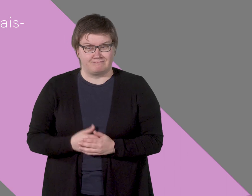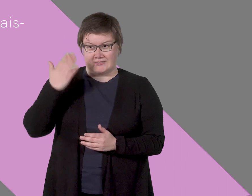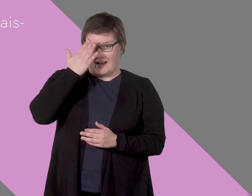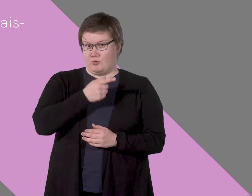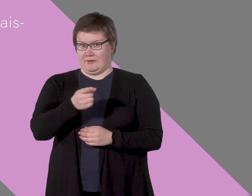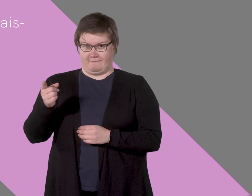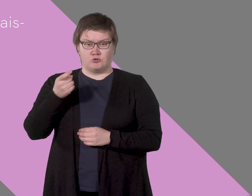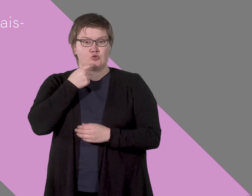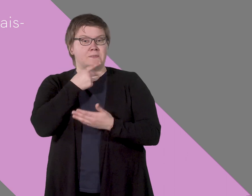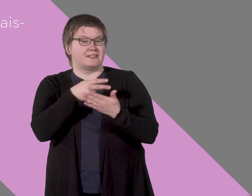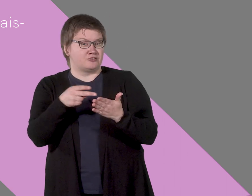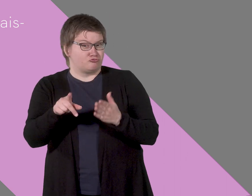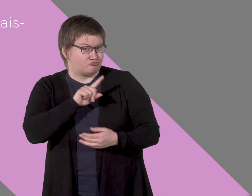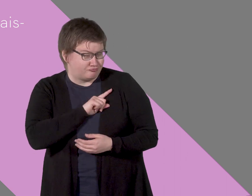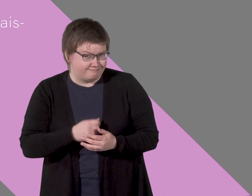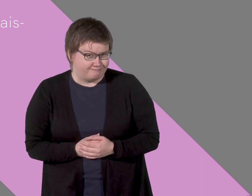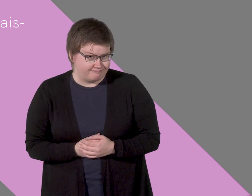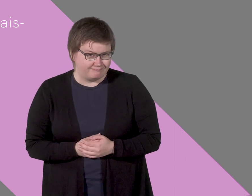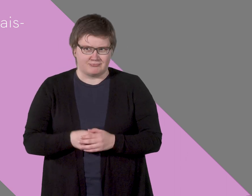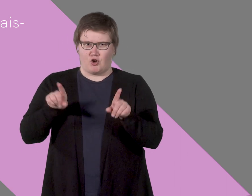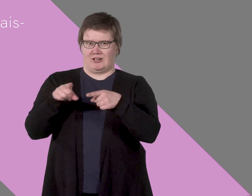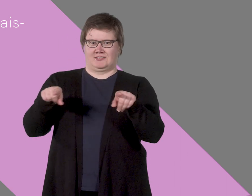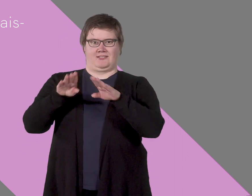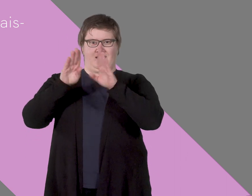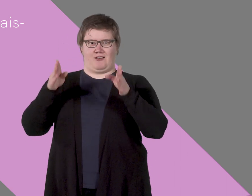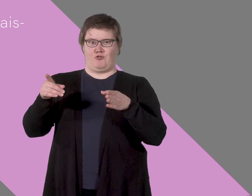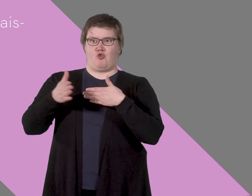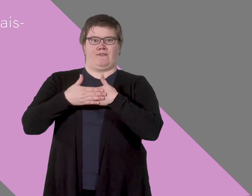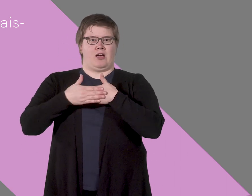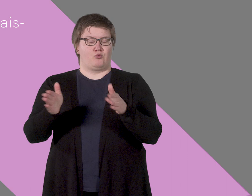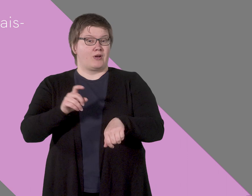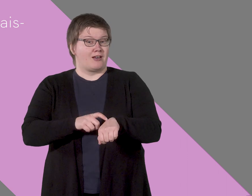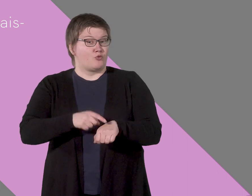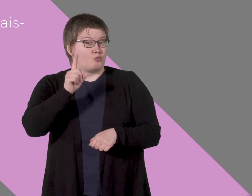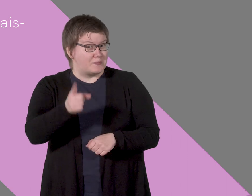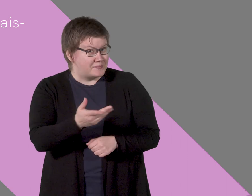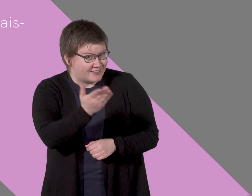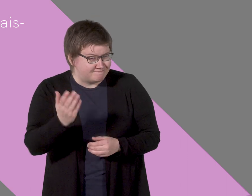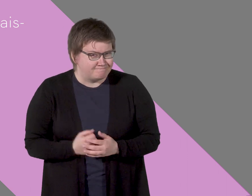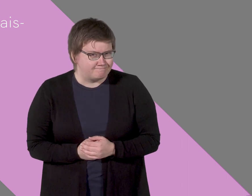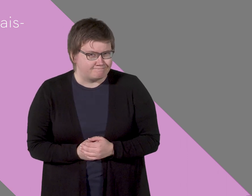Elokuvat on tekstitetty suomeksi. Konserttitalon ovet aukeavat yleisölle klo 10, -